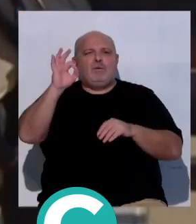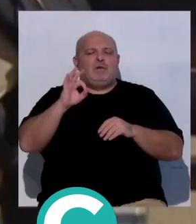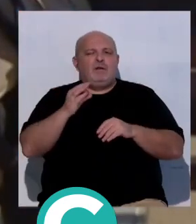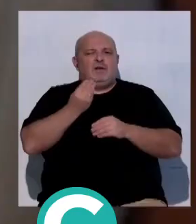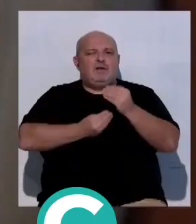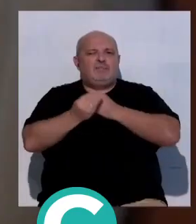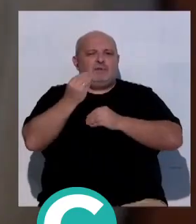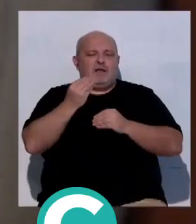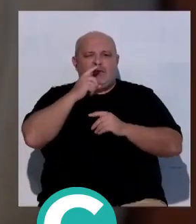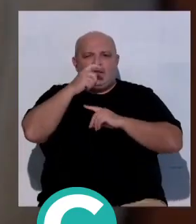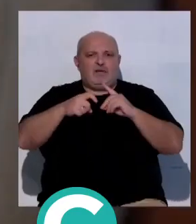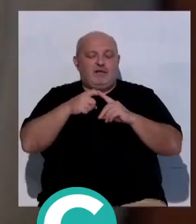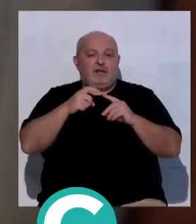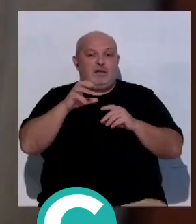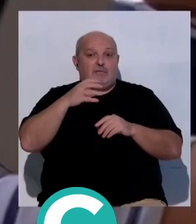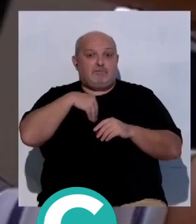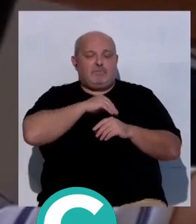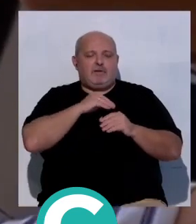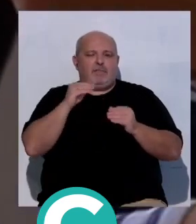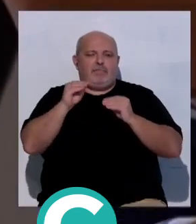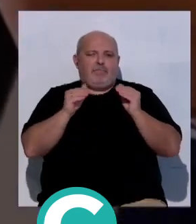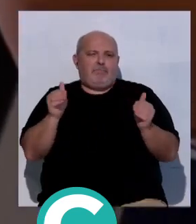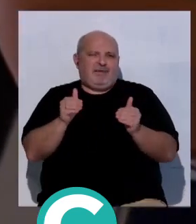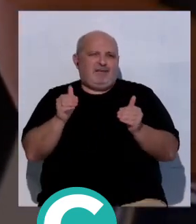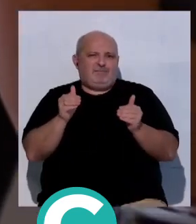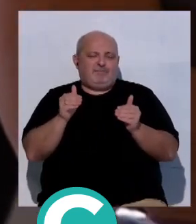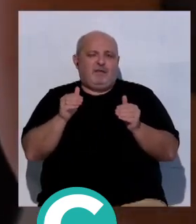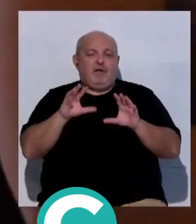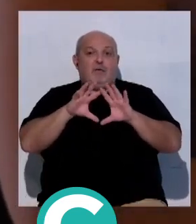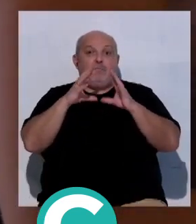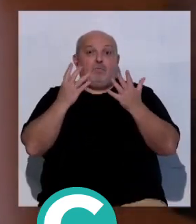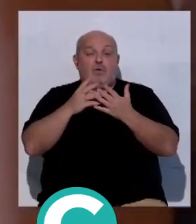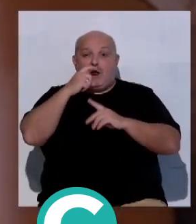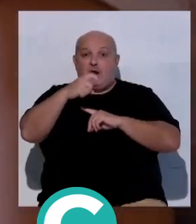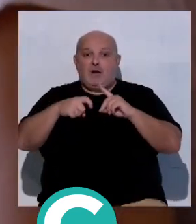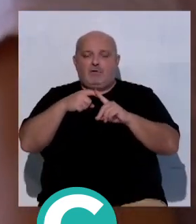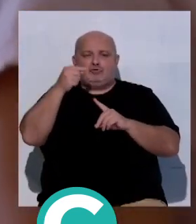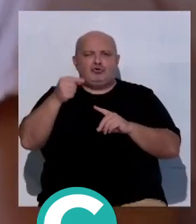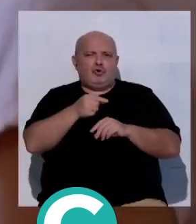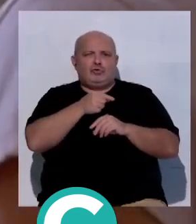que nacen cada año en nuestro país son prematuros en el mundo anualmente se cuantifican en los 15